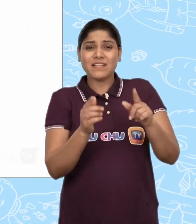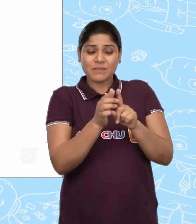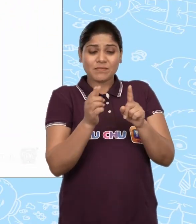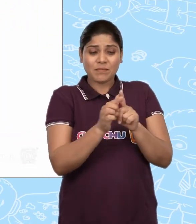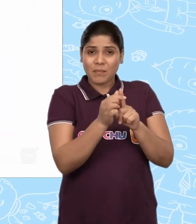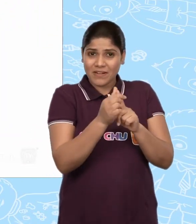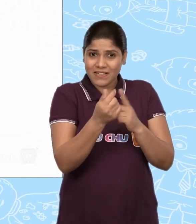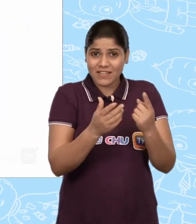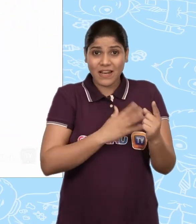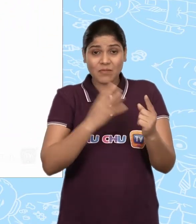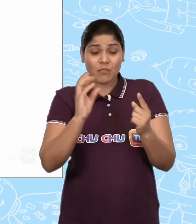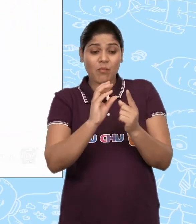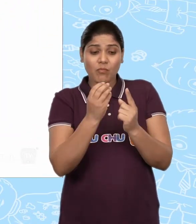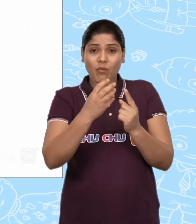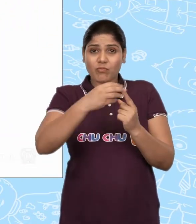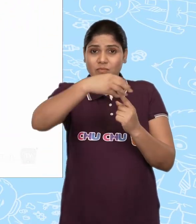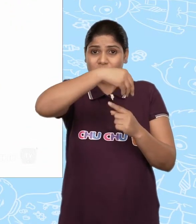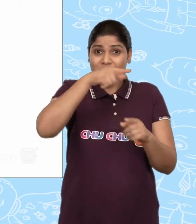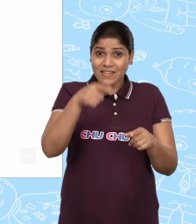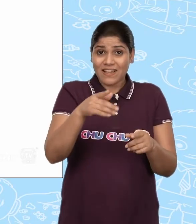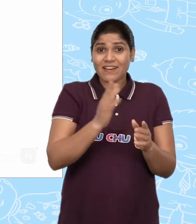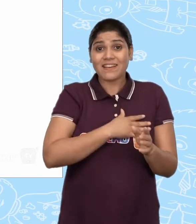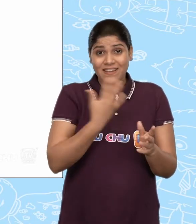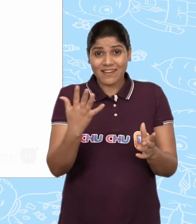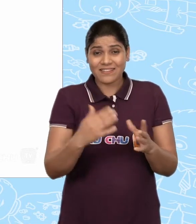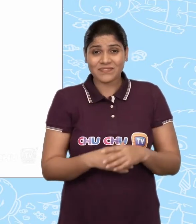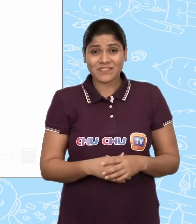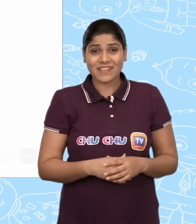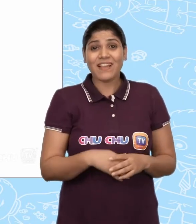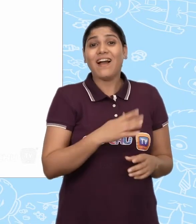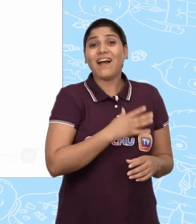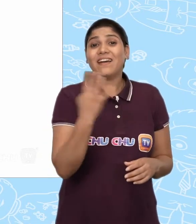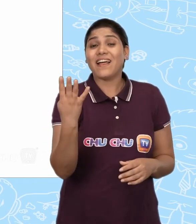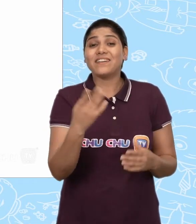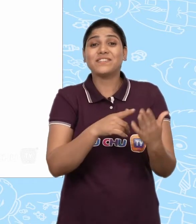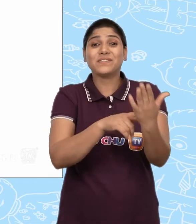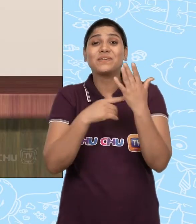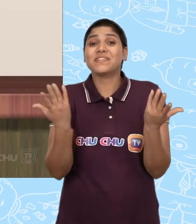सब्जियां जैसे मटर broccoli भी तो हरी ही हैं।